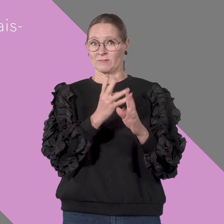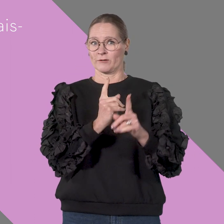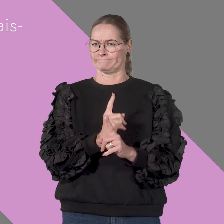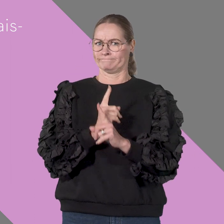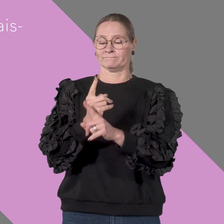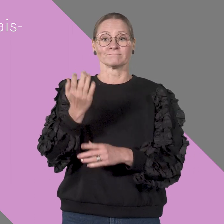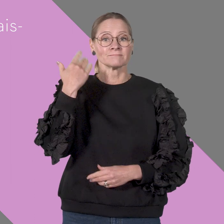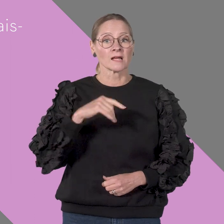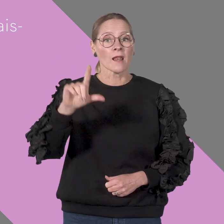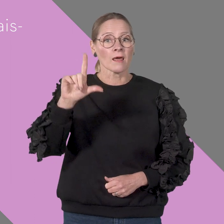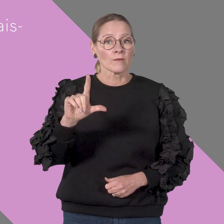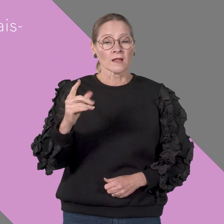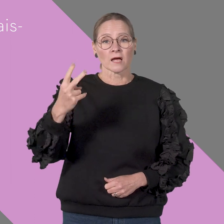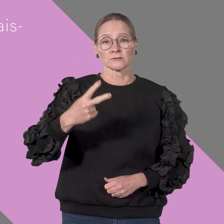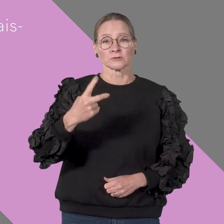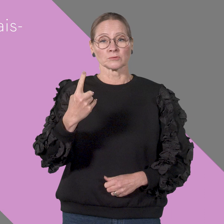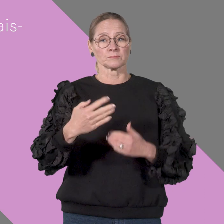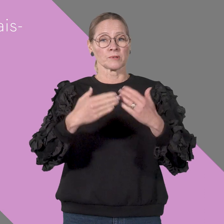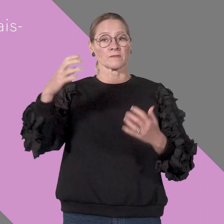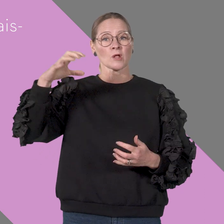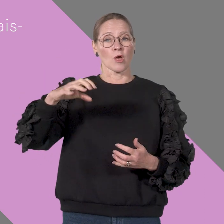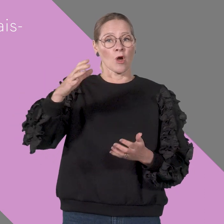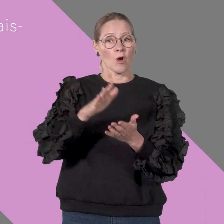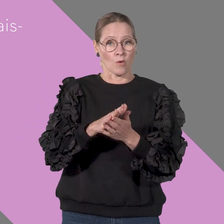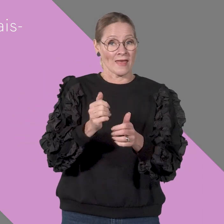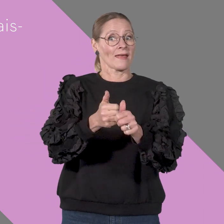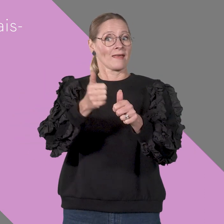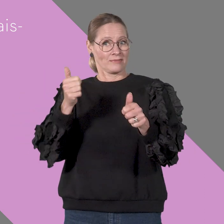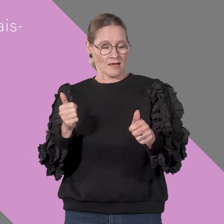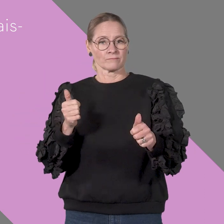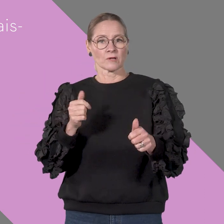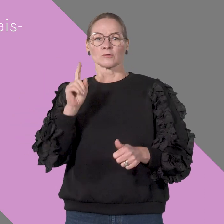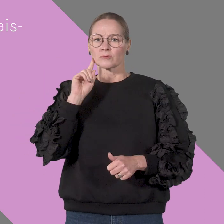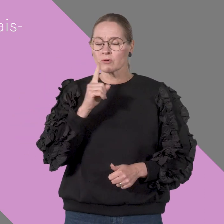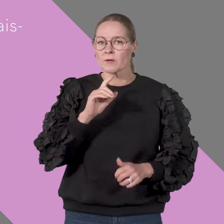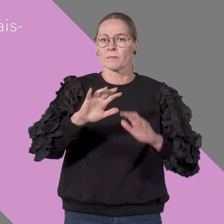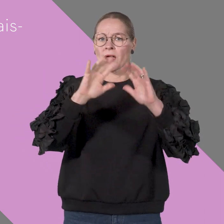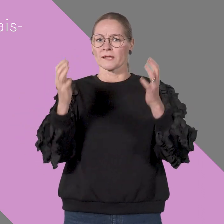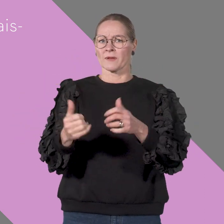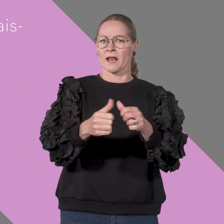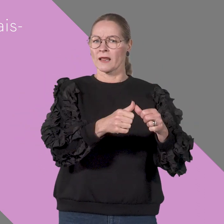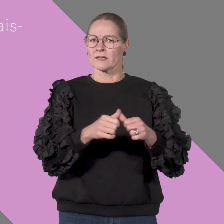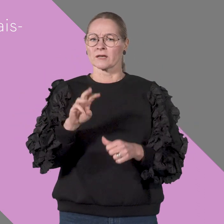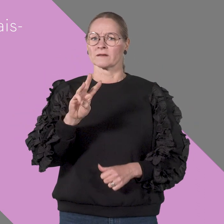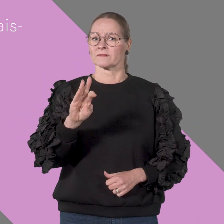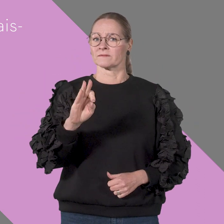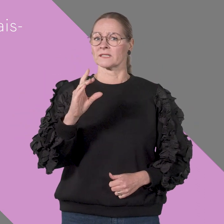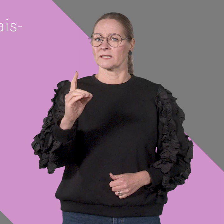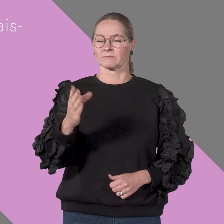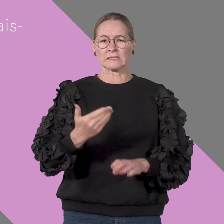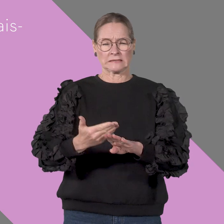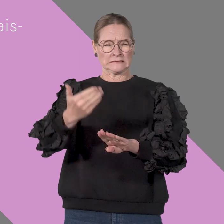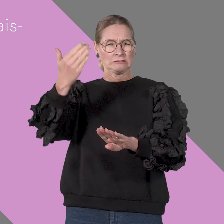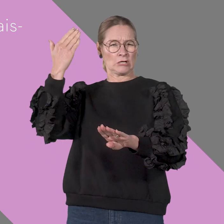lauantaina 21. lokakuuta etänä Kuurojen maailmanliiton WFD:n historian -